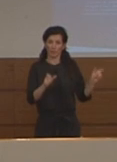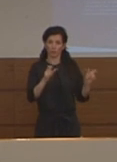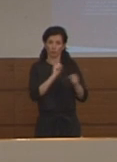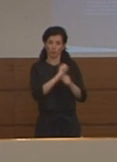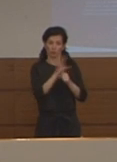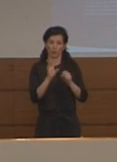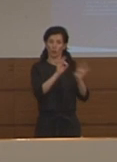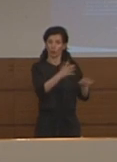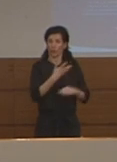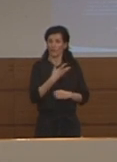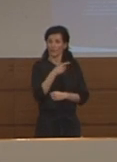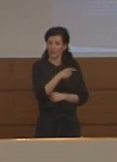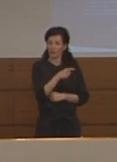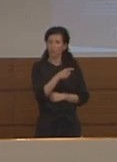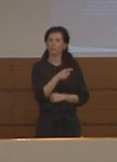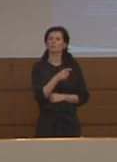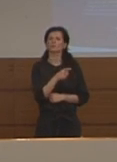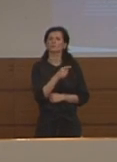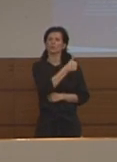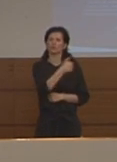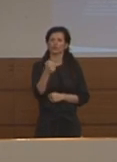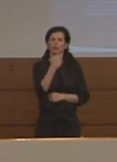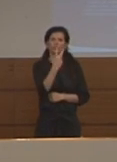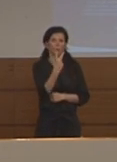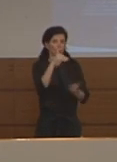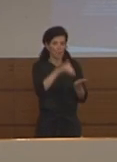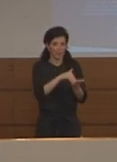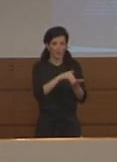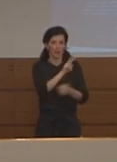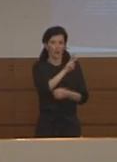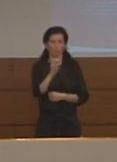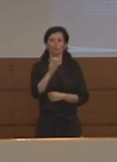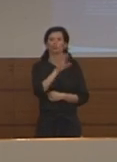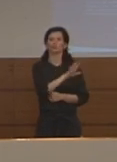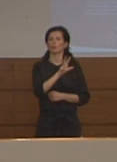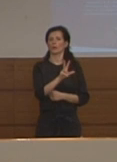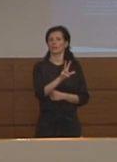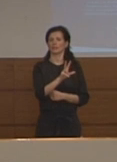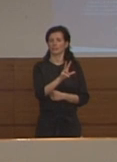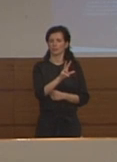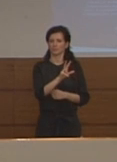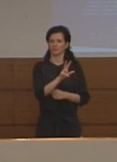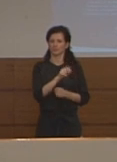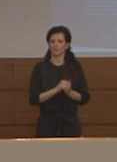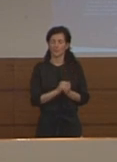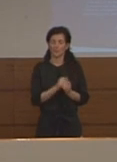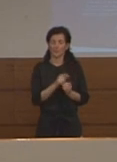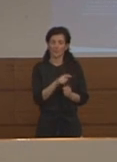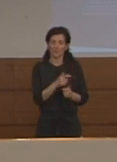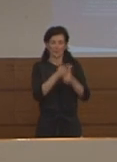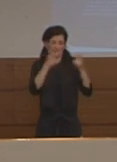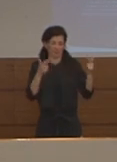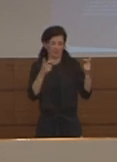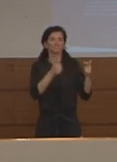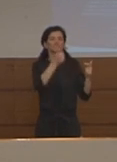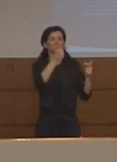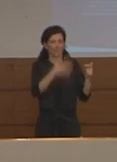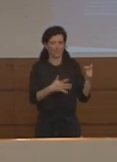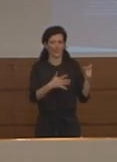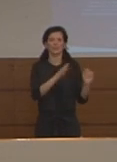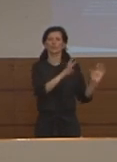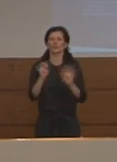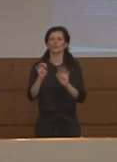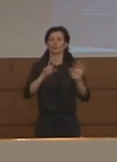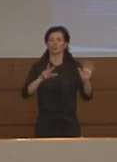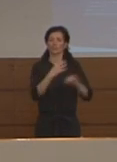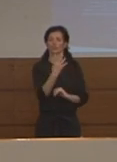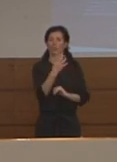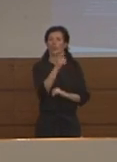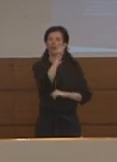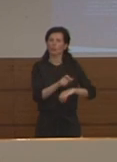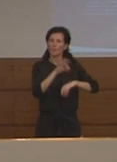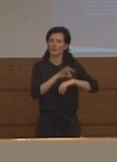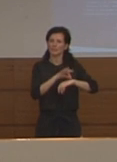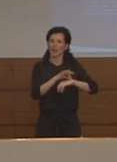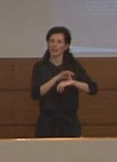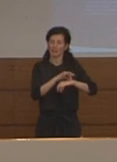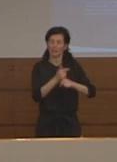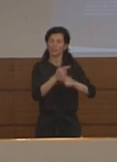positive è di 102.253, con un incremento di 1.984 pazienti in più rispetto a ieri.